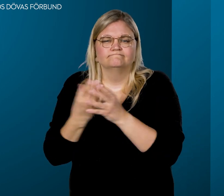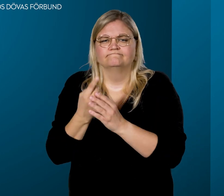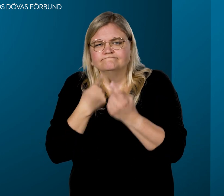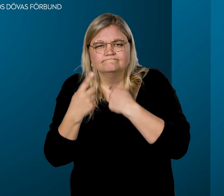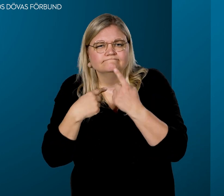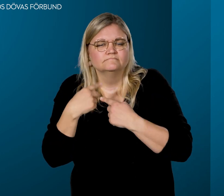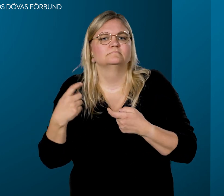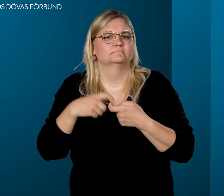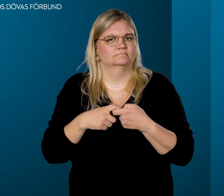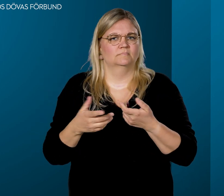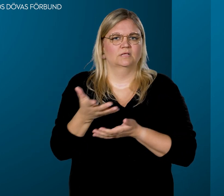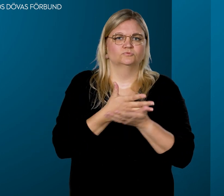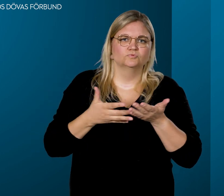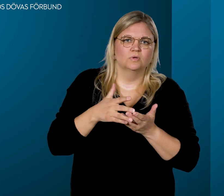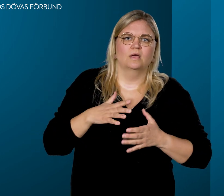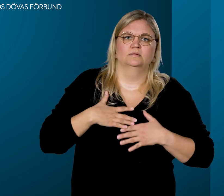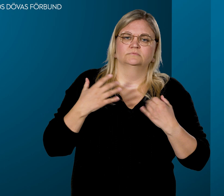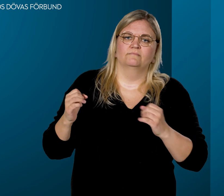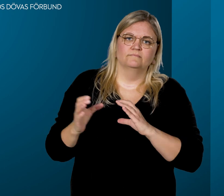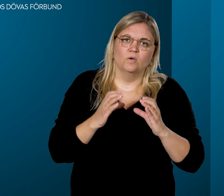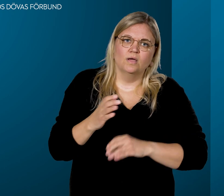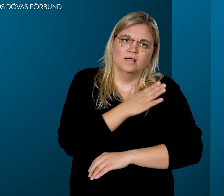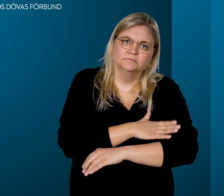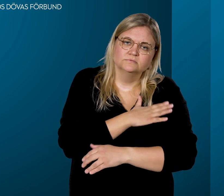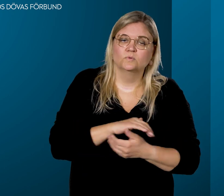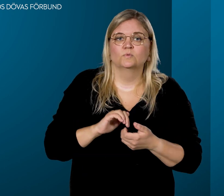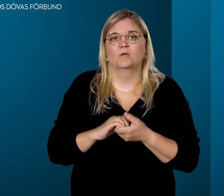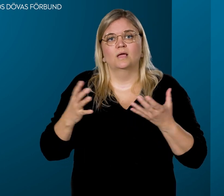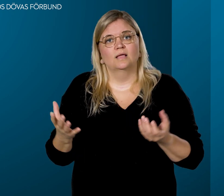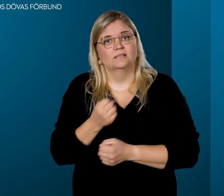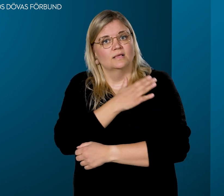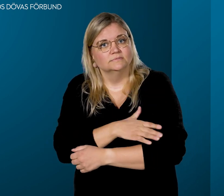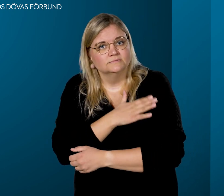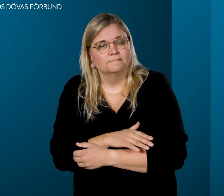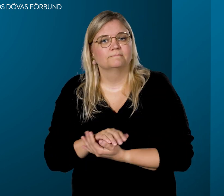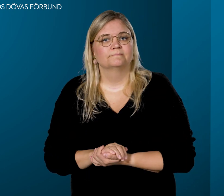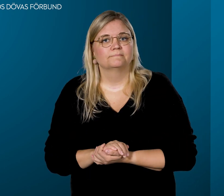om social- och hälsovårdsreformen och tjänsterna i deras välfärdsområde.